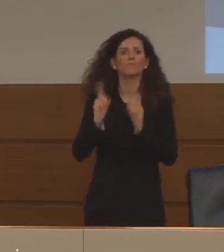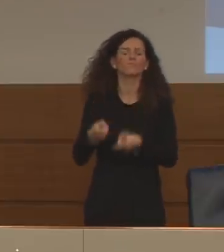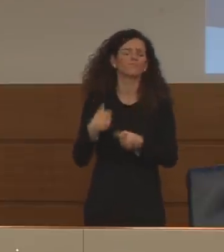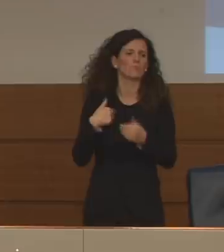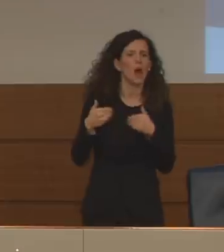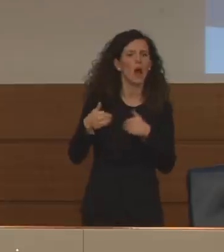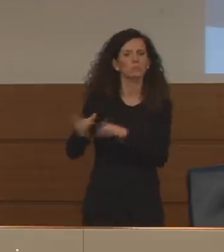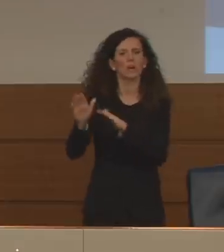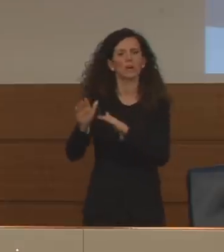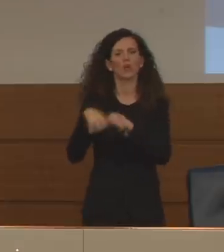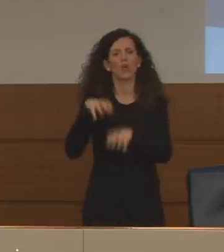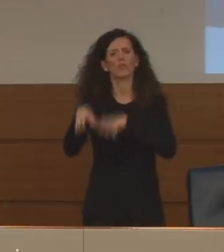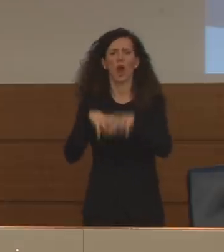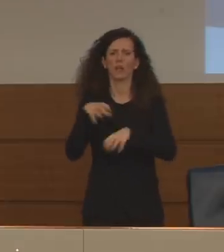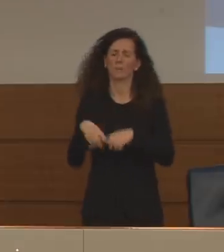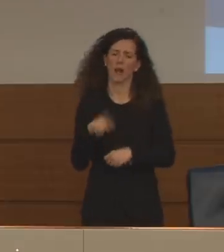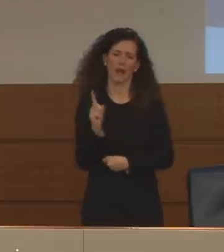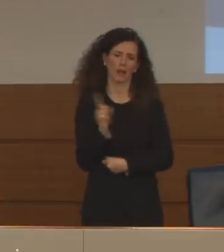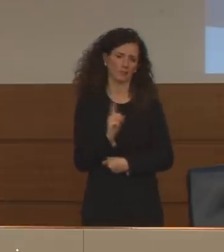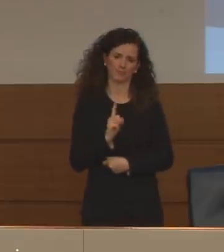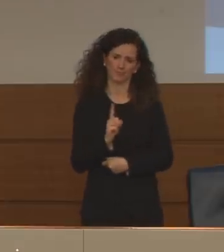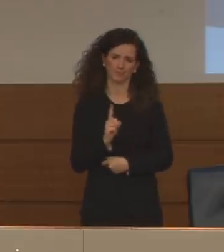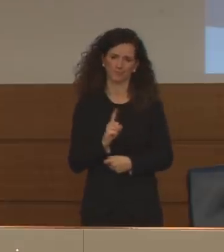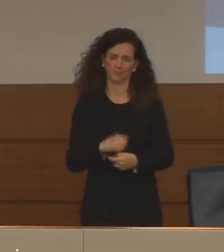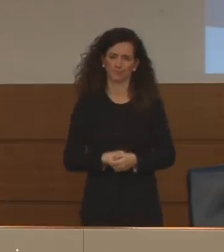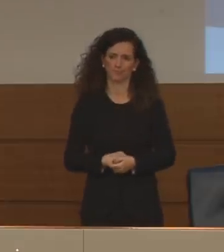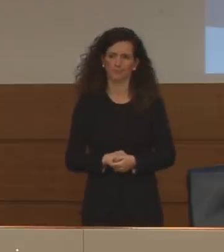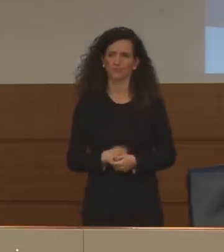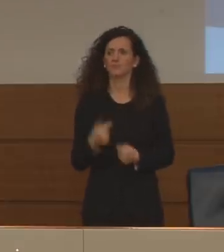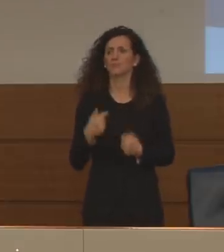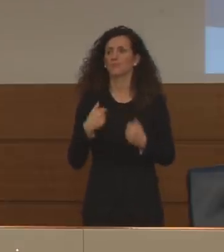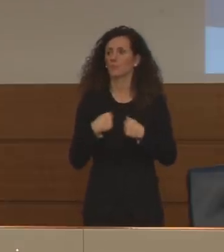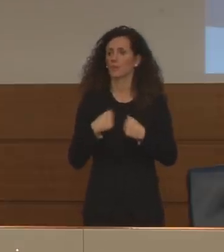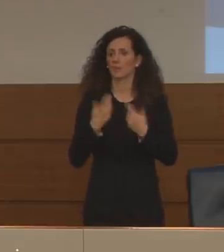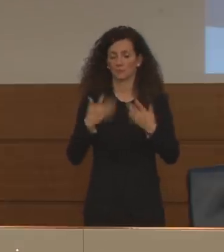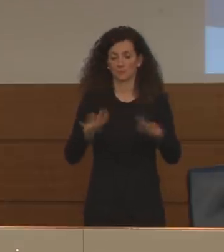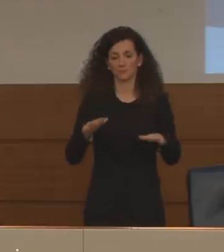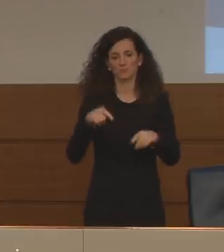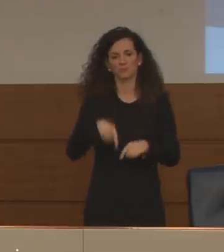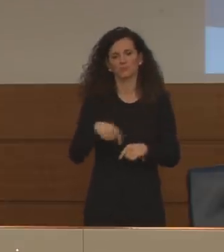abbandonare questi animali. Io mi fermerei qui darei la parola al